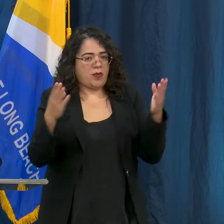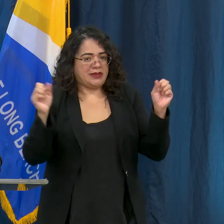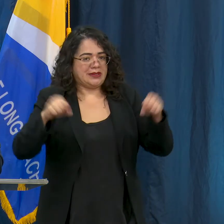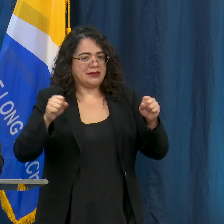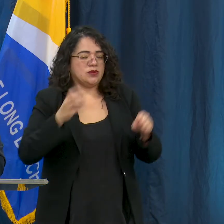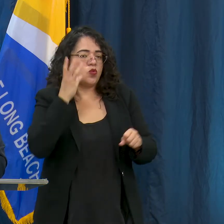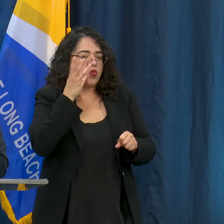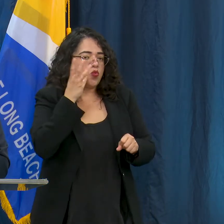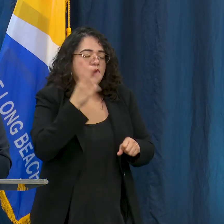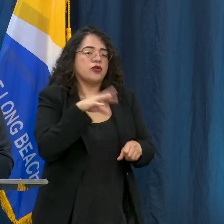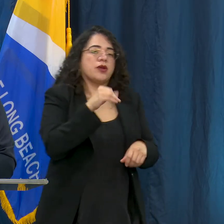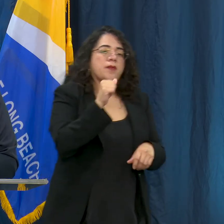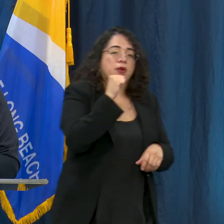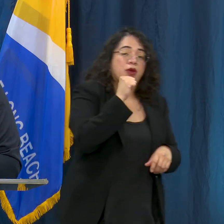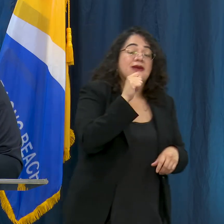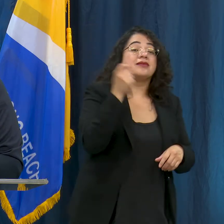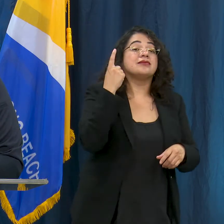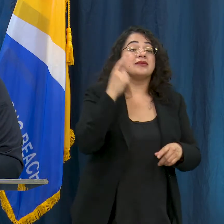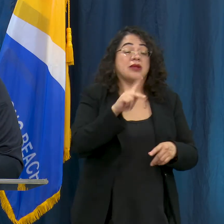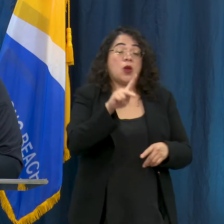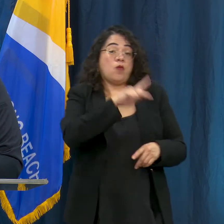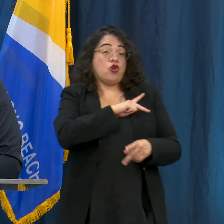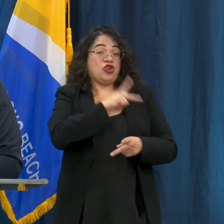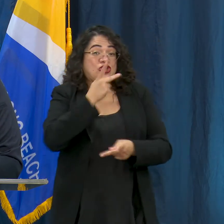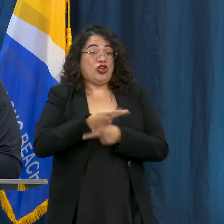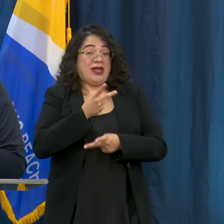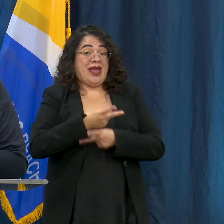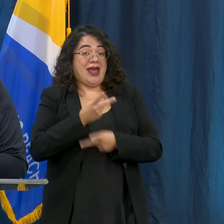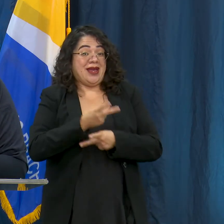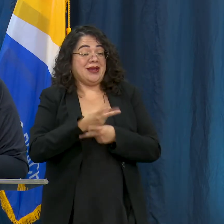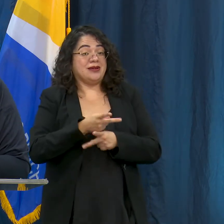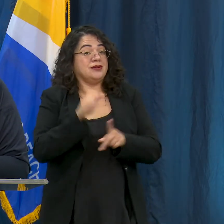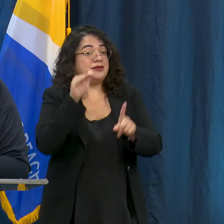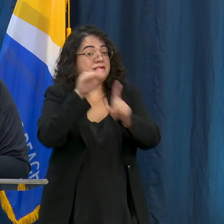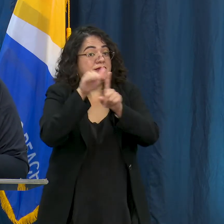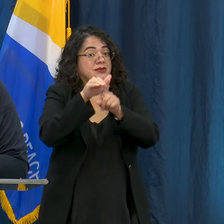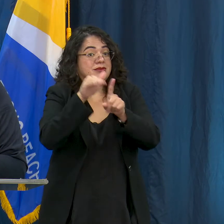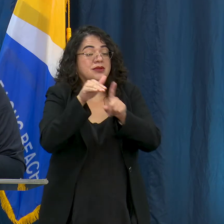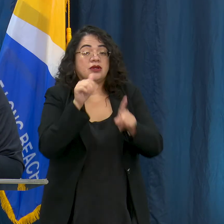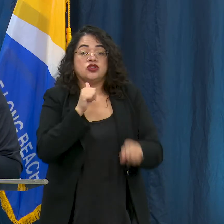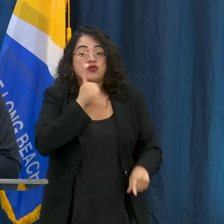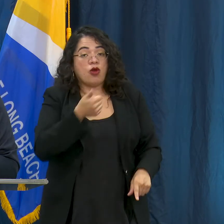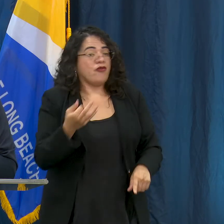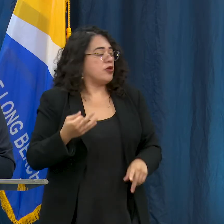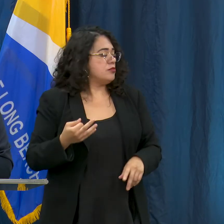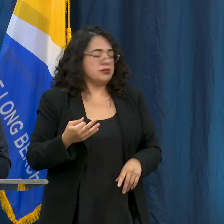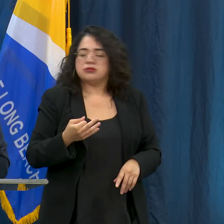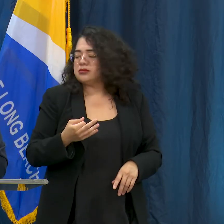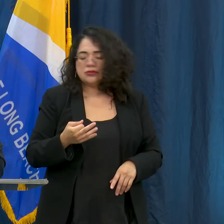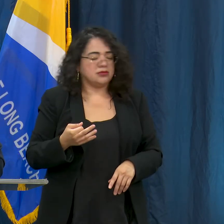cuidado personal este es el kodamas que no van abrir el próximo viernes estamos